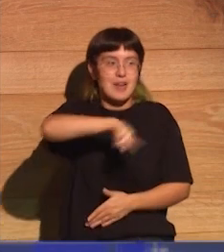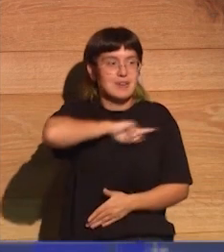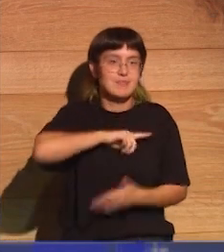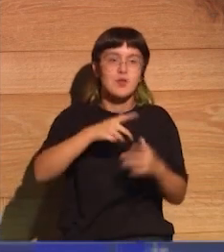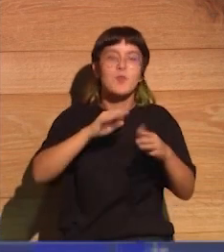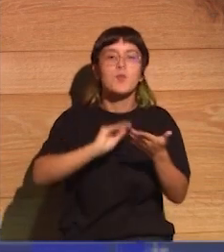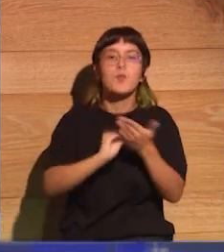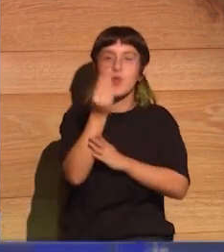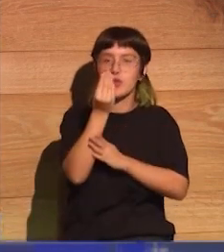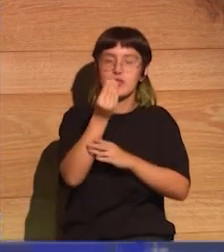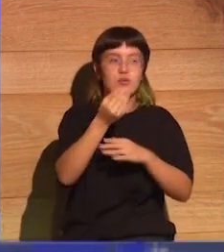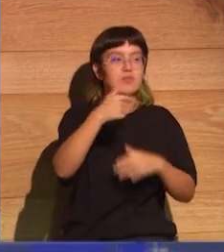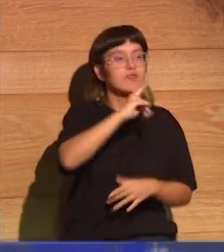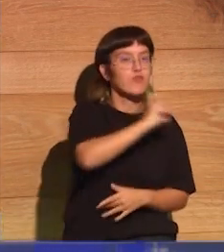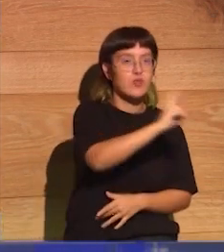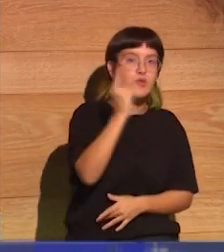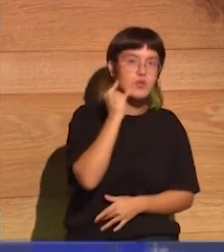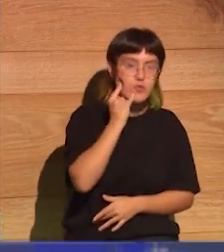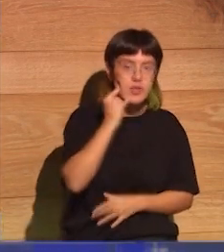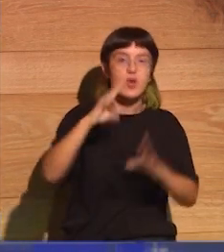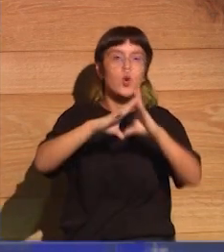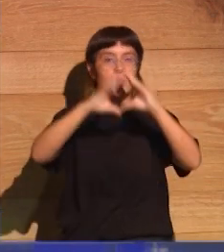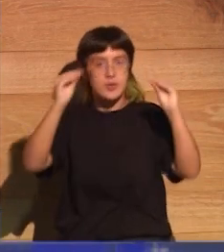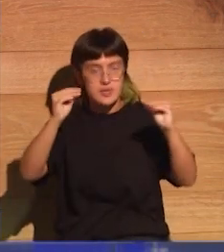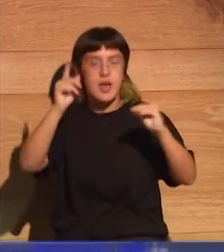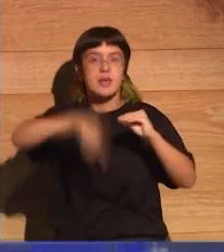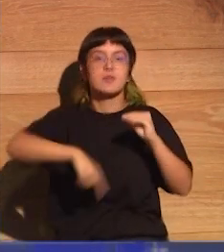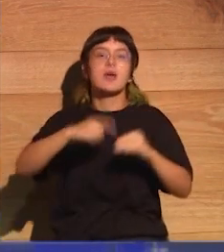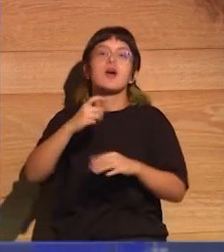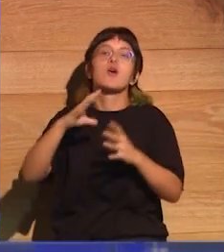con la Fundación Telefónica, con el IE University, con la Fundación La Caixa,